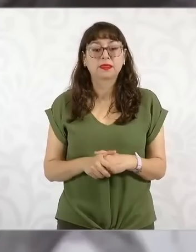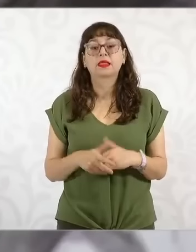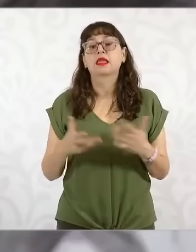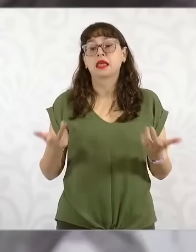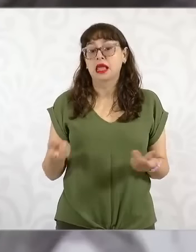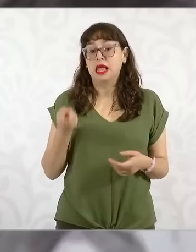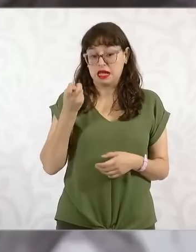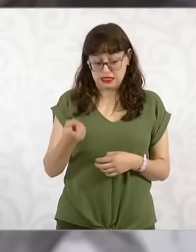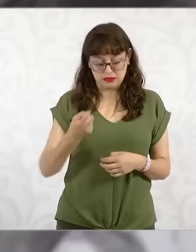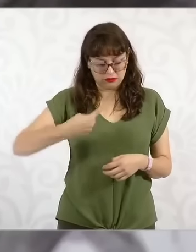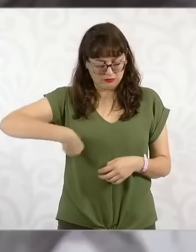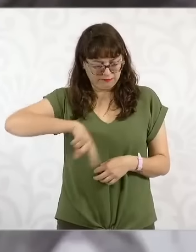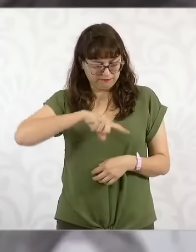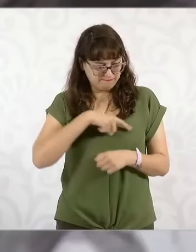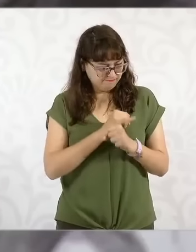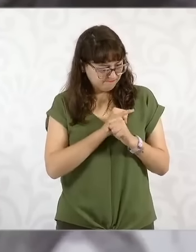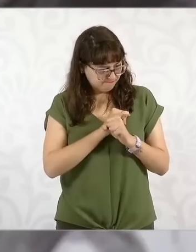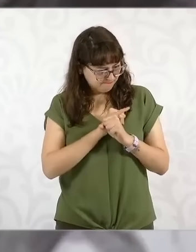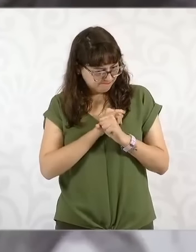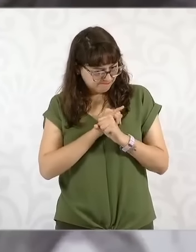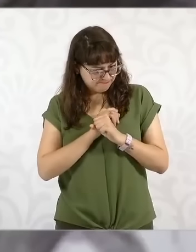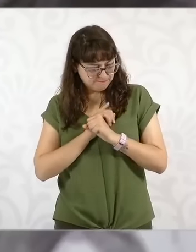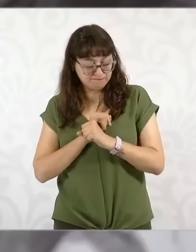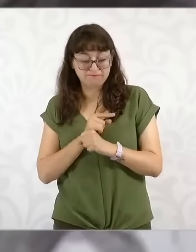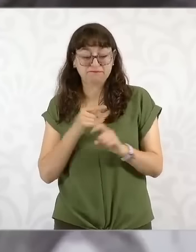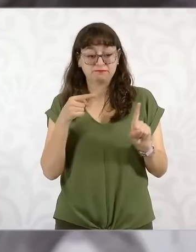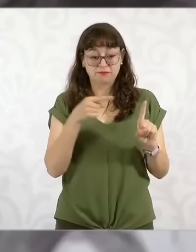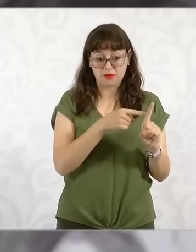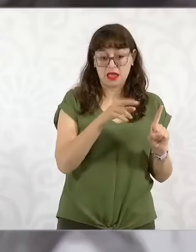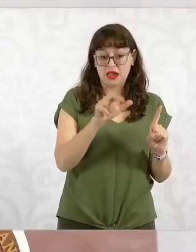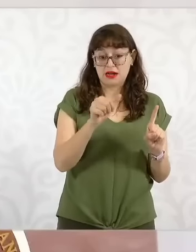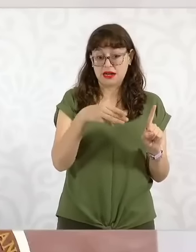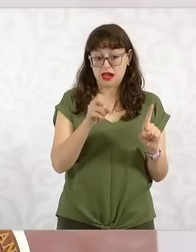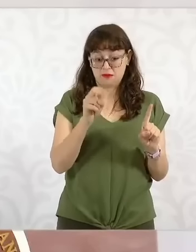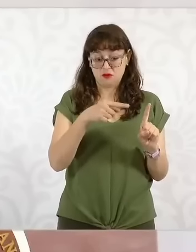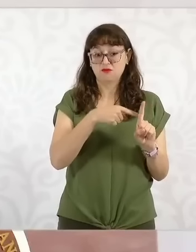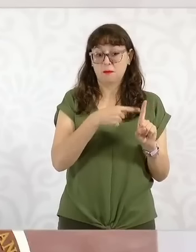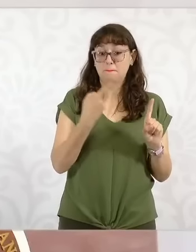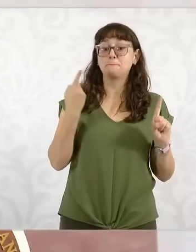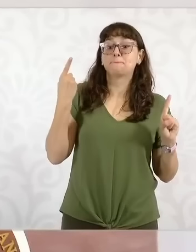labores de inteligencia permitió identificar que Ramón Ángelene había ordenado y financiado